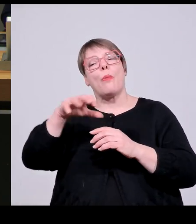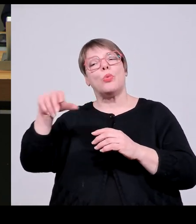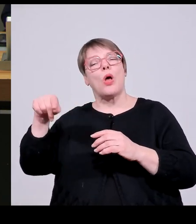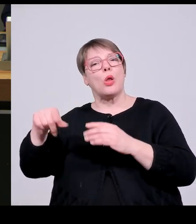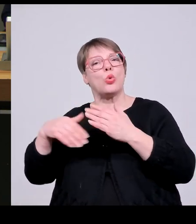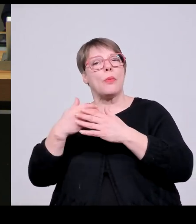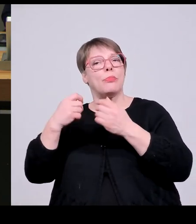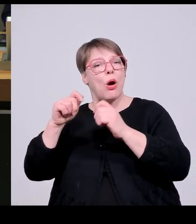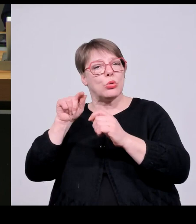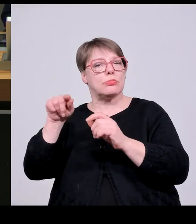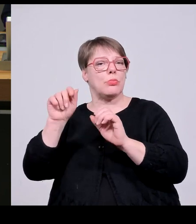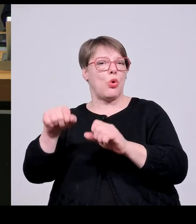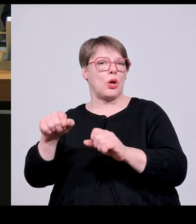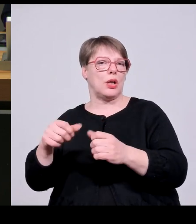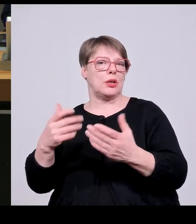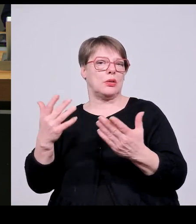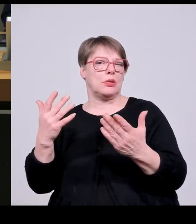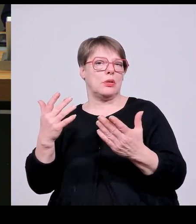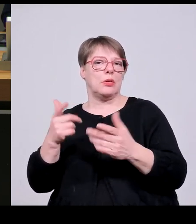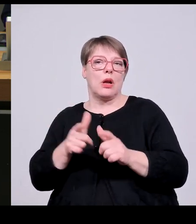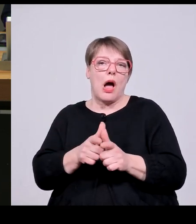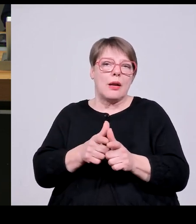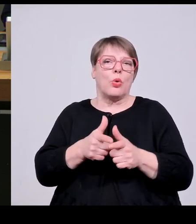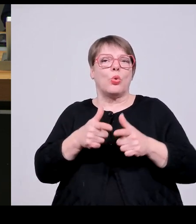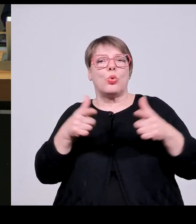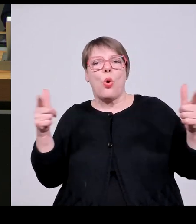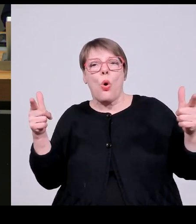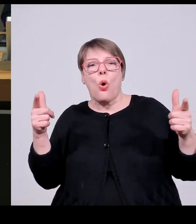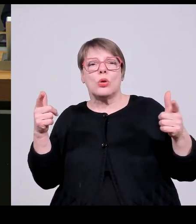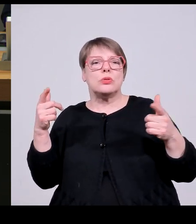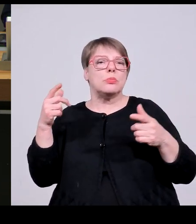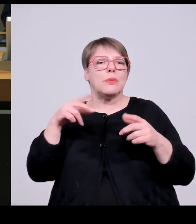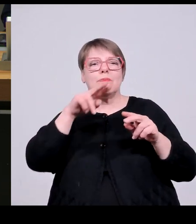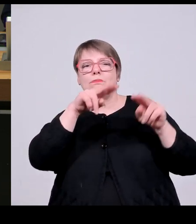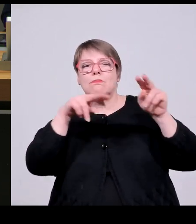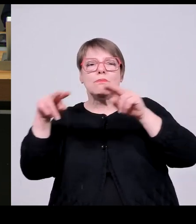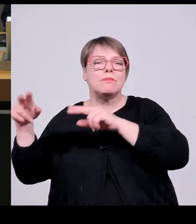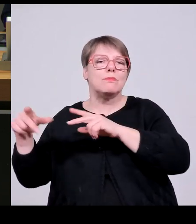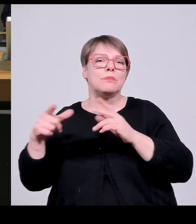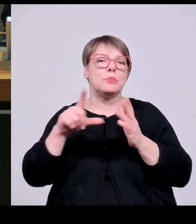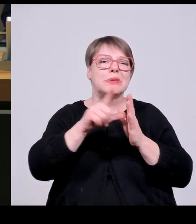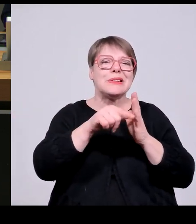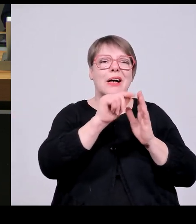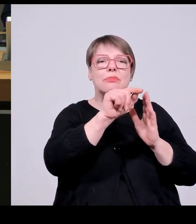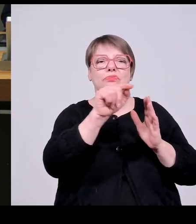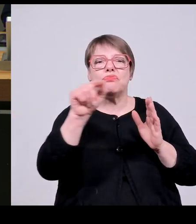haben die Dienstagnachmittag und Freitagvormittag geöffnet haben, die sind vorbei. Die Leute erwarten heute